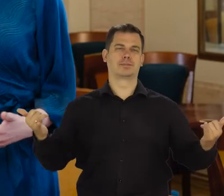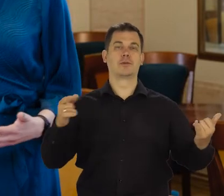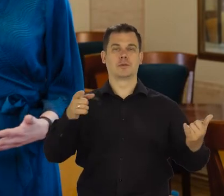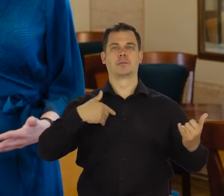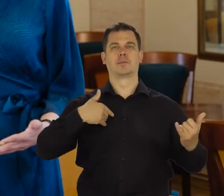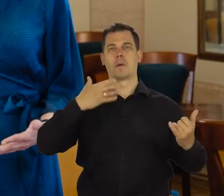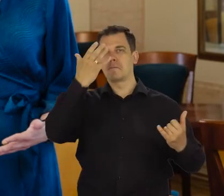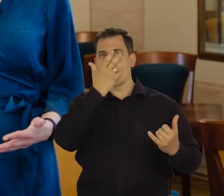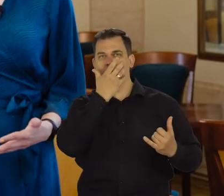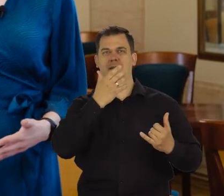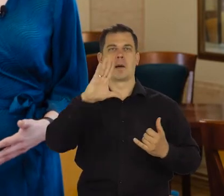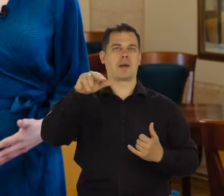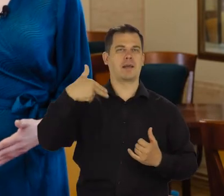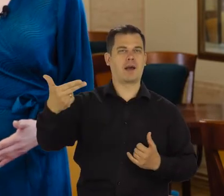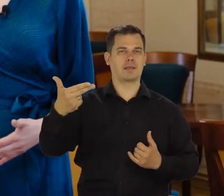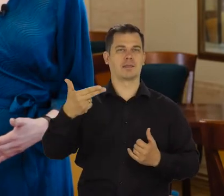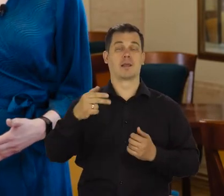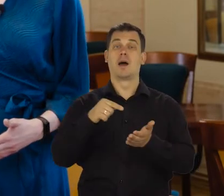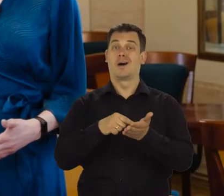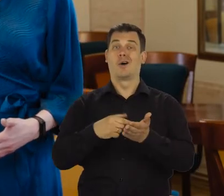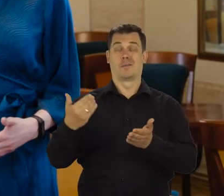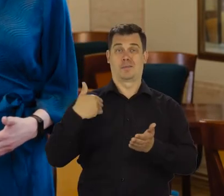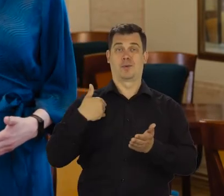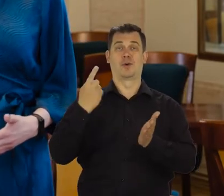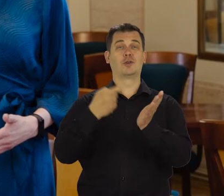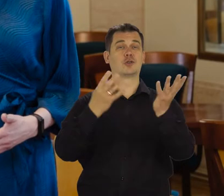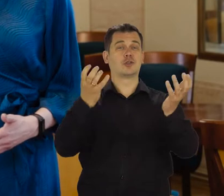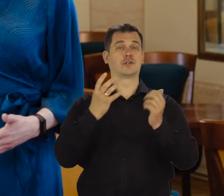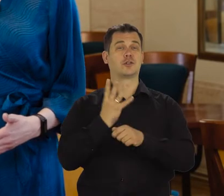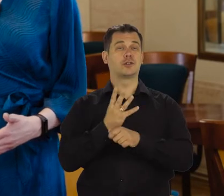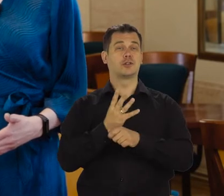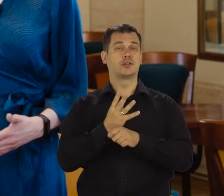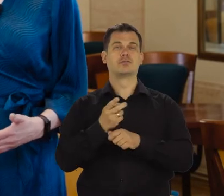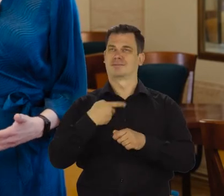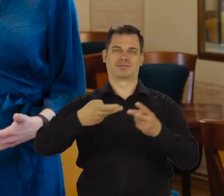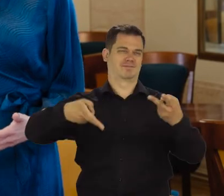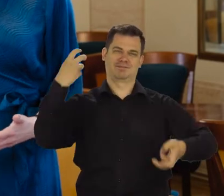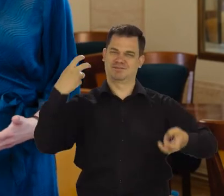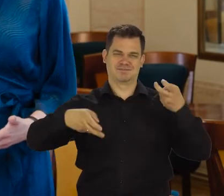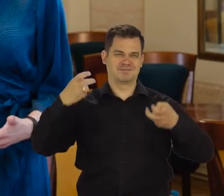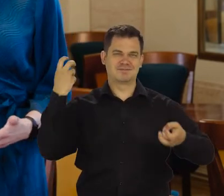w kształcie masek, czy pelikanów, ale on właśnie również w latach 40. został zdemontowany